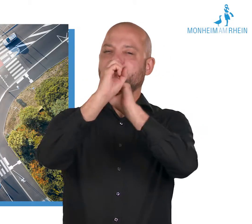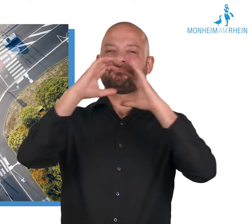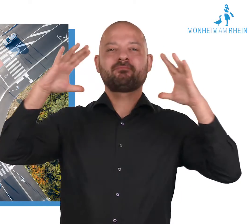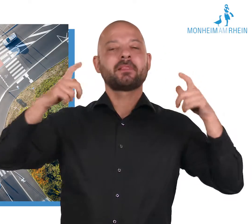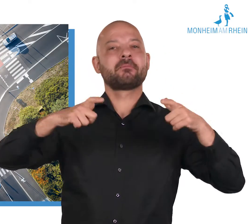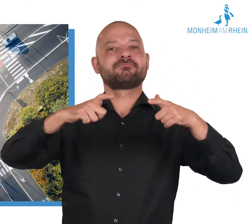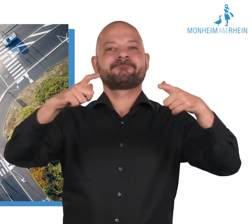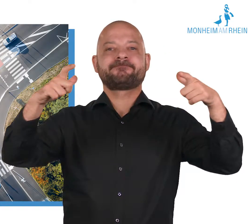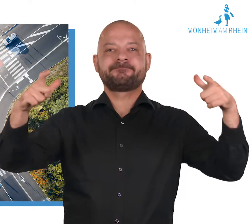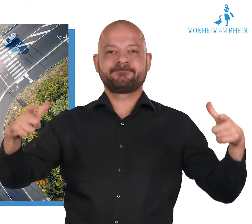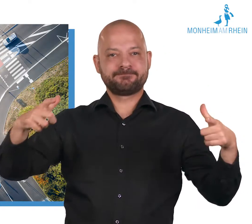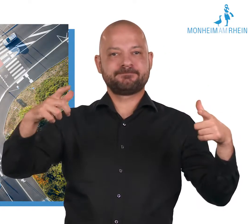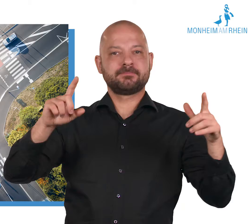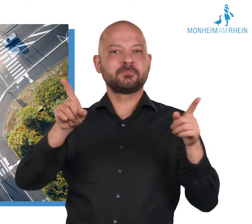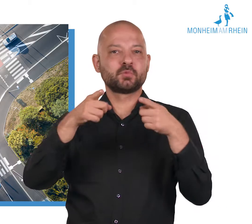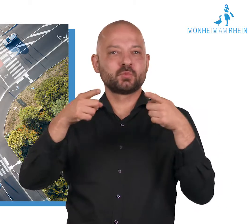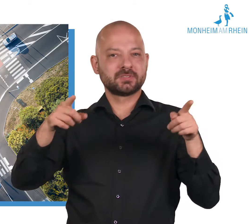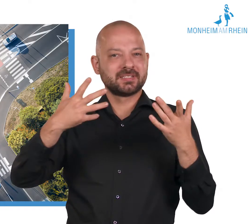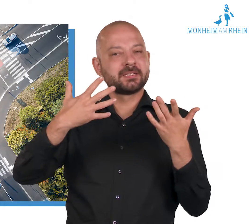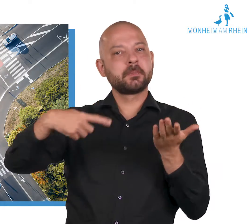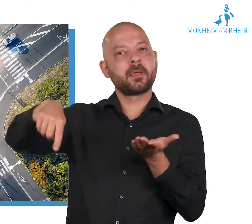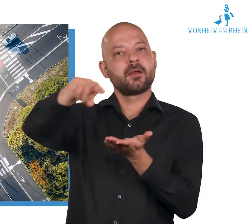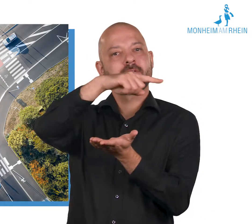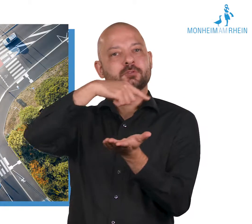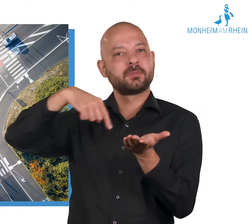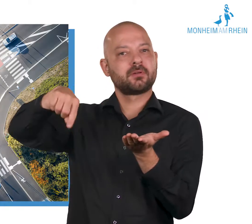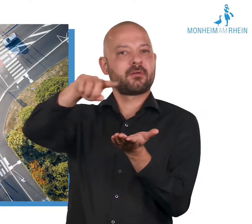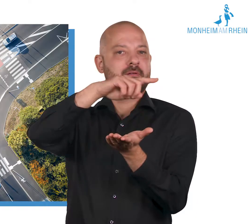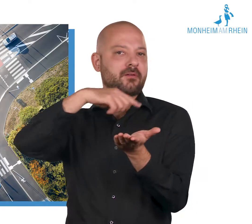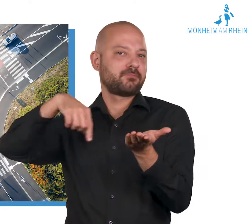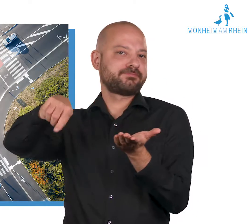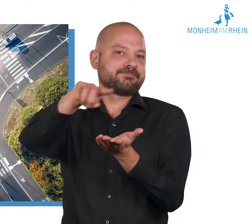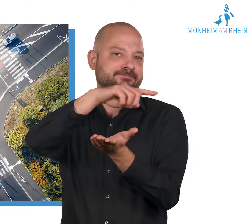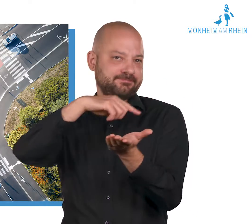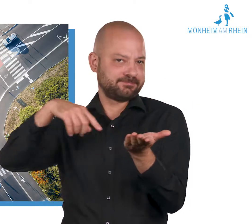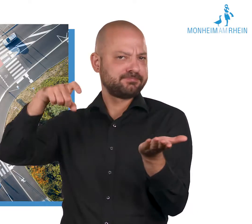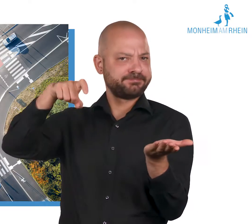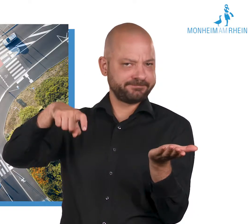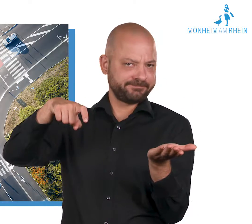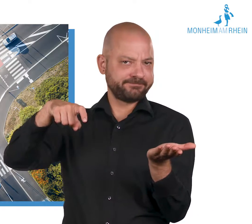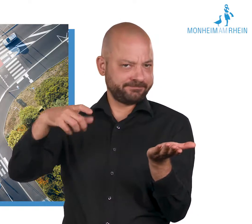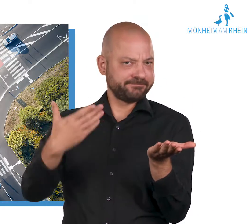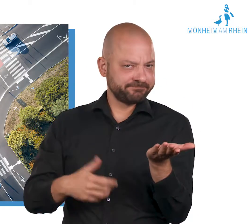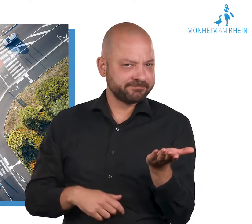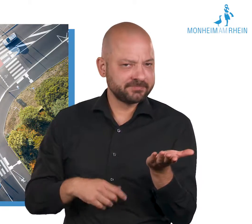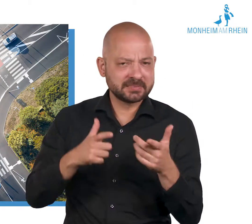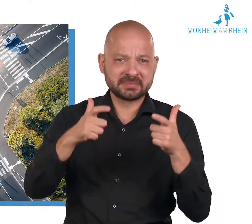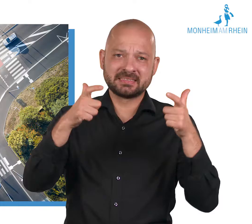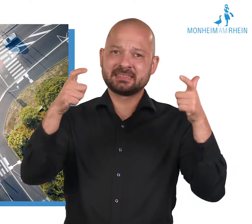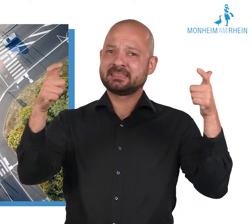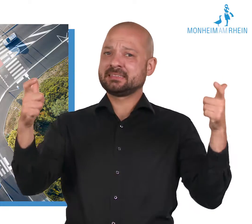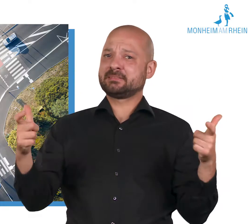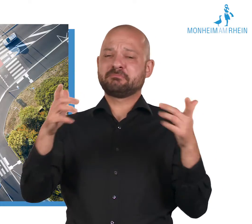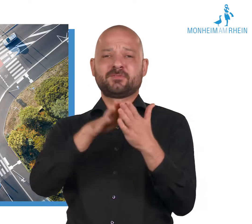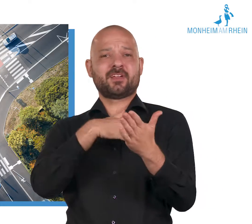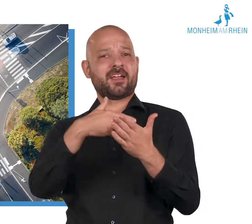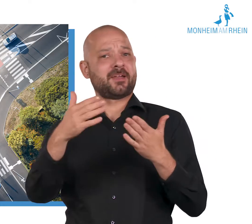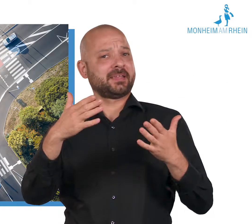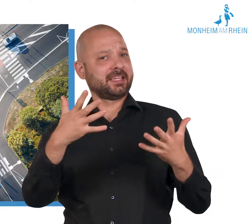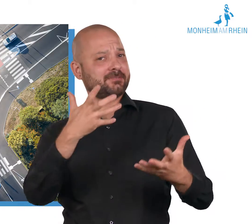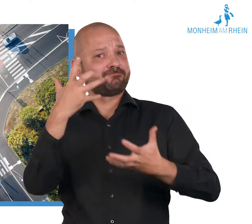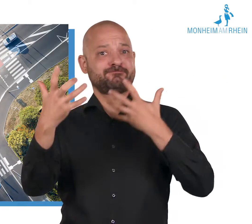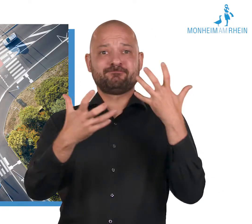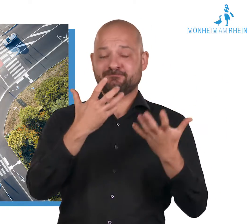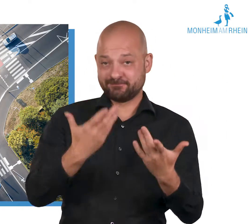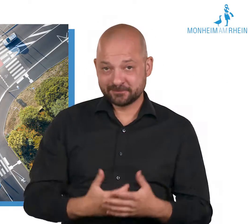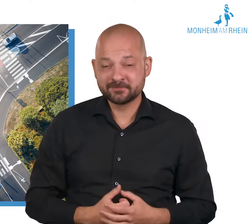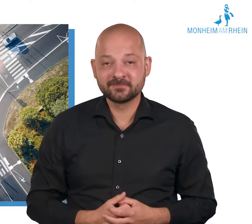als überdimensionierten, farbenfrohen Plattenspieler gestaltet.